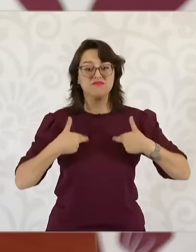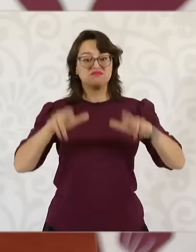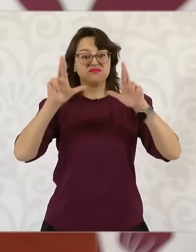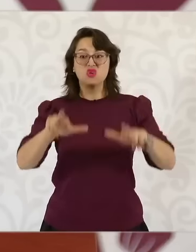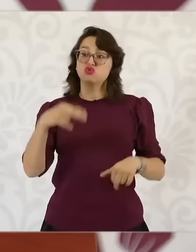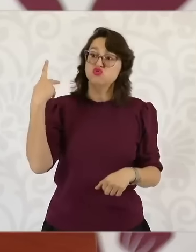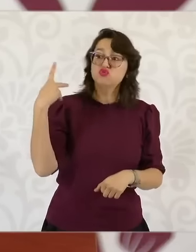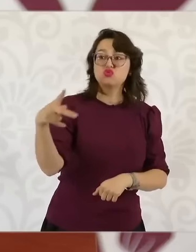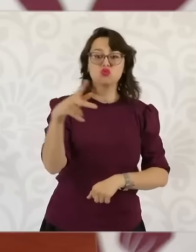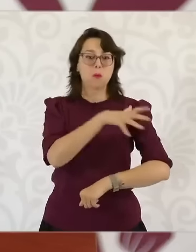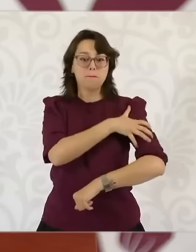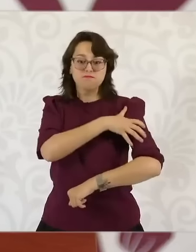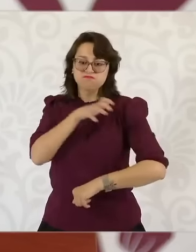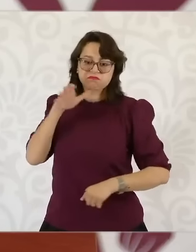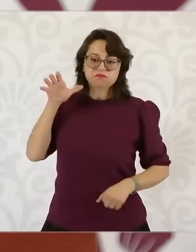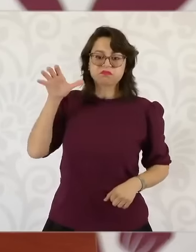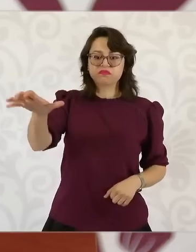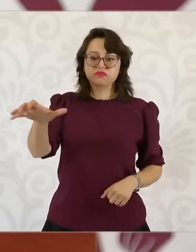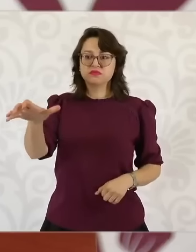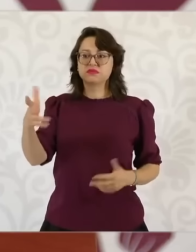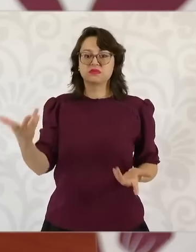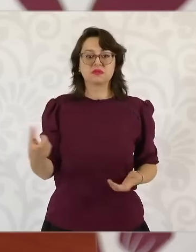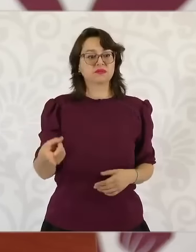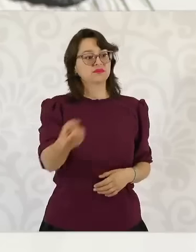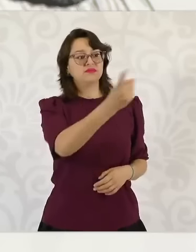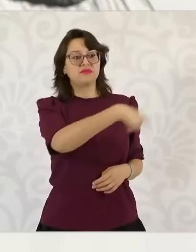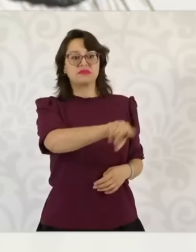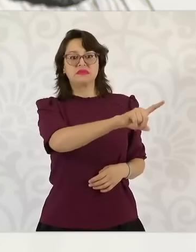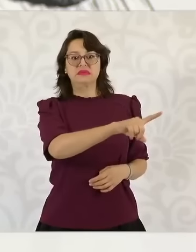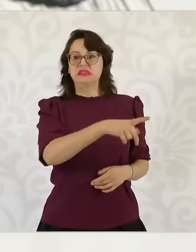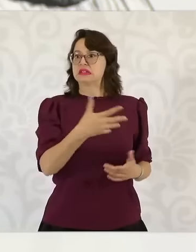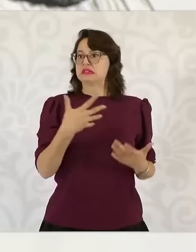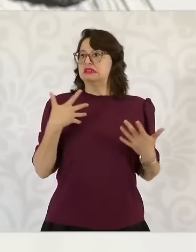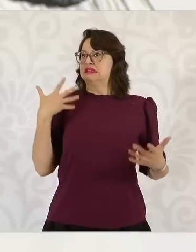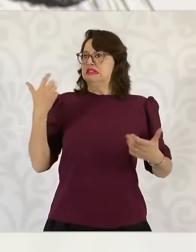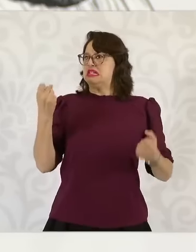pueblo pues estos que hablan de que hay autoritarismo no lo entienden pero así